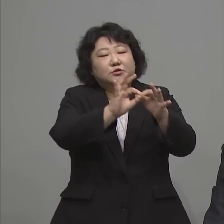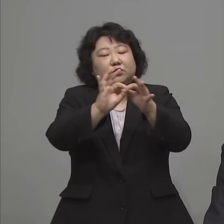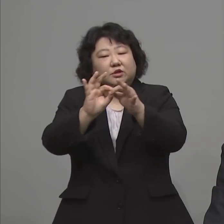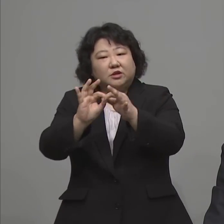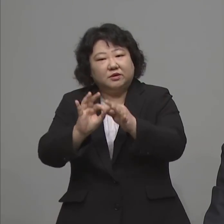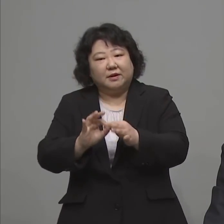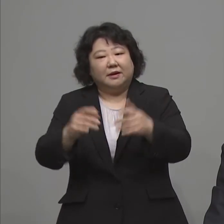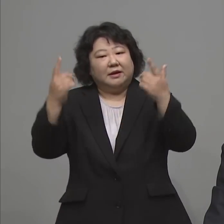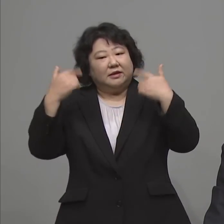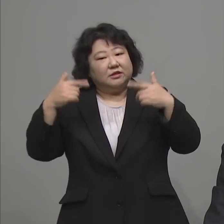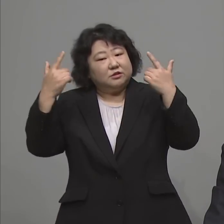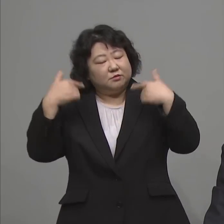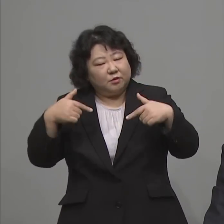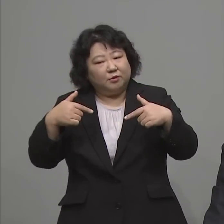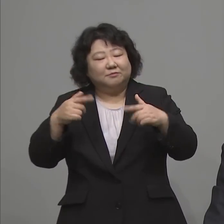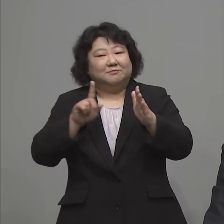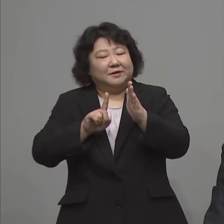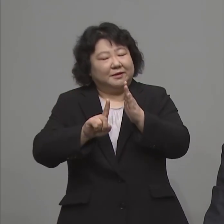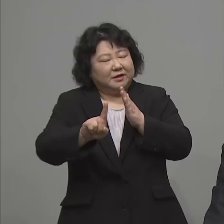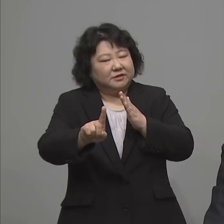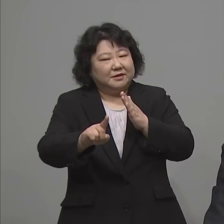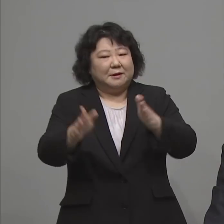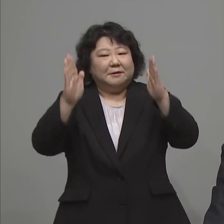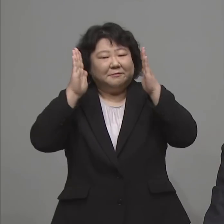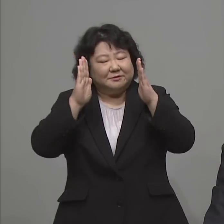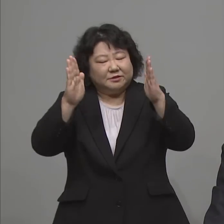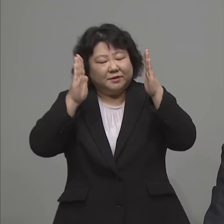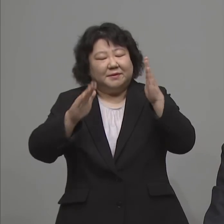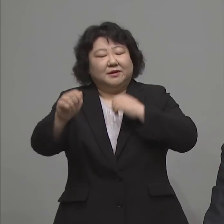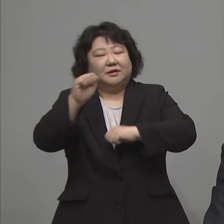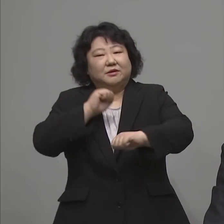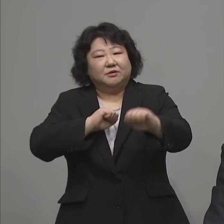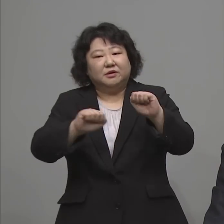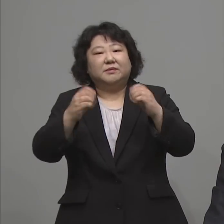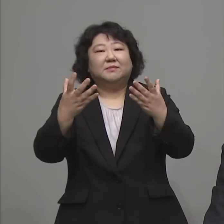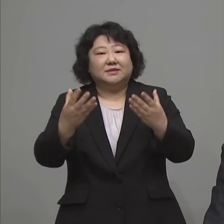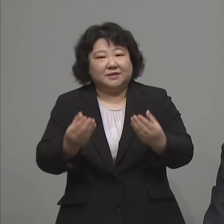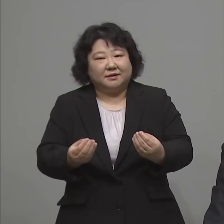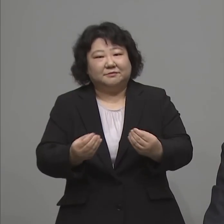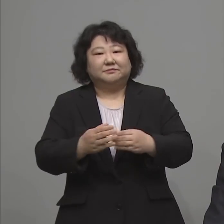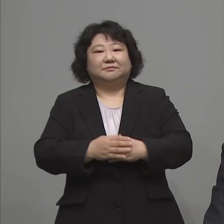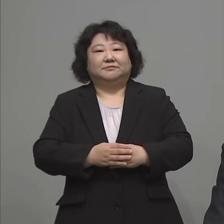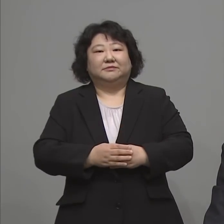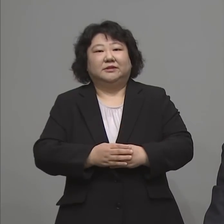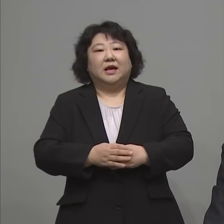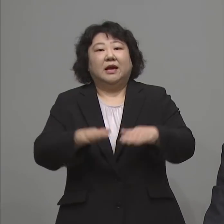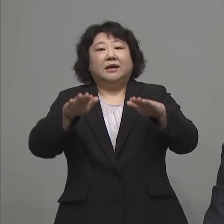常に先頭に立ち 粉骨砕身 取り組んでまいりました そして今